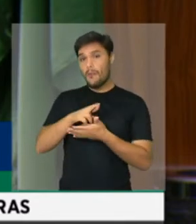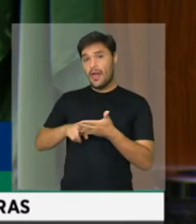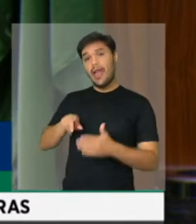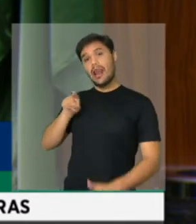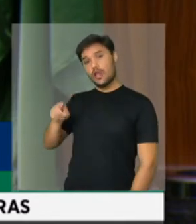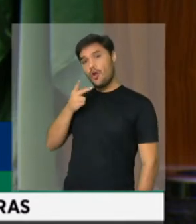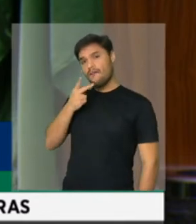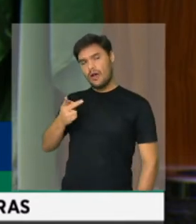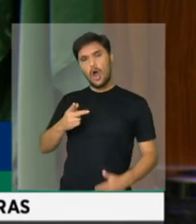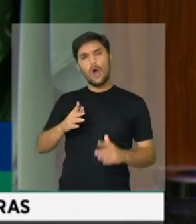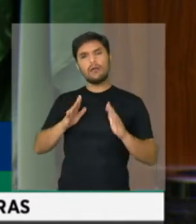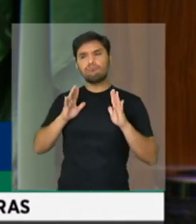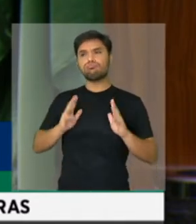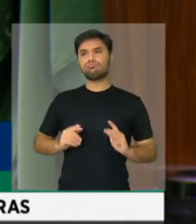EM 460 BILHÕES A TARIFA DE ENERGIA NO SETOR PRODUTIVO